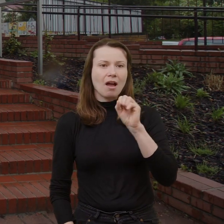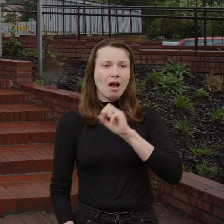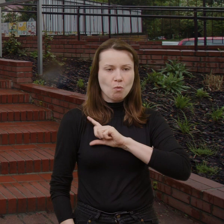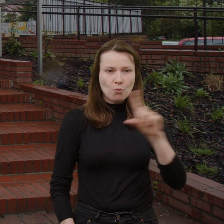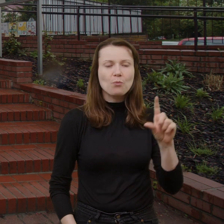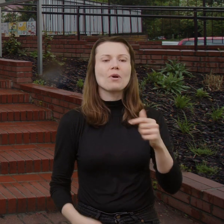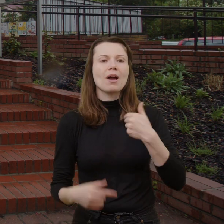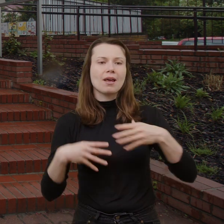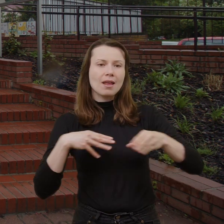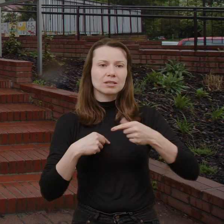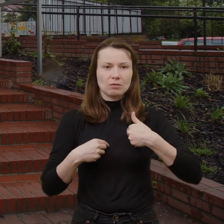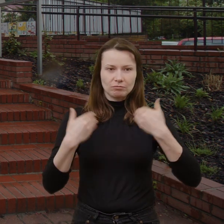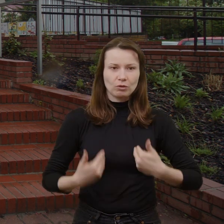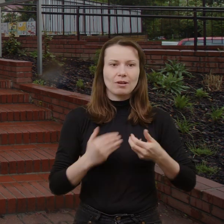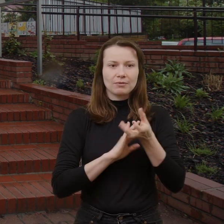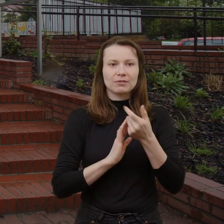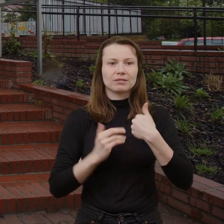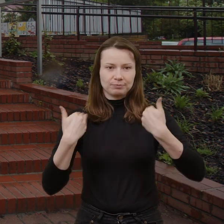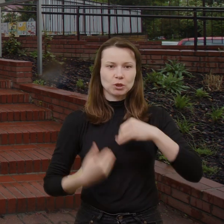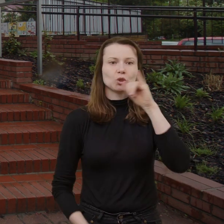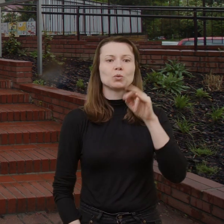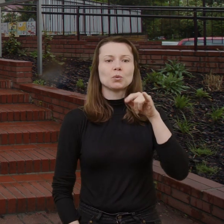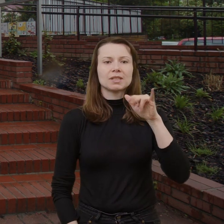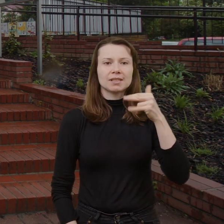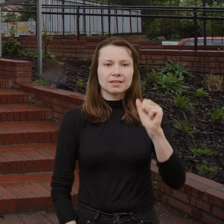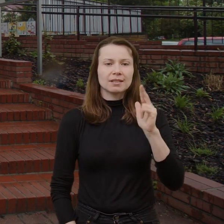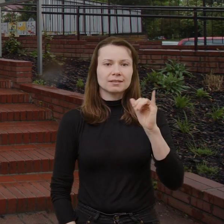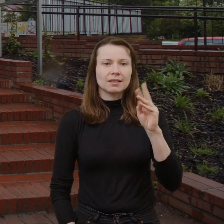Razem ze mną na nagraniu występuje Justyna, która moje słowa tłumaczy na język migowy.